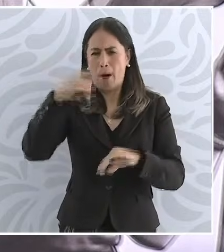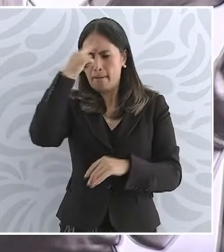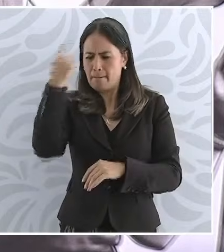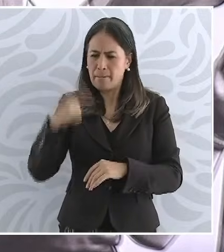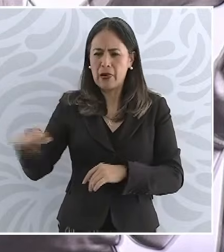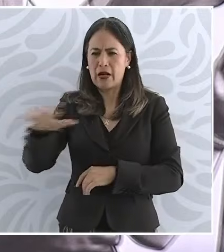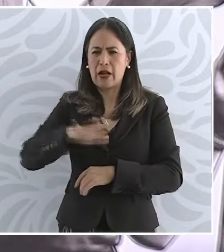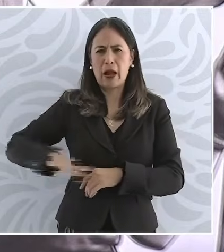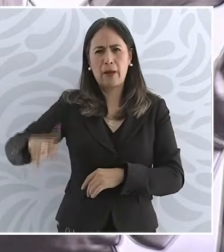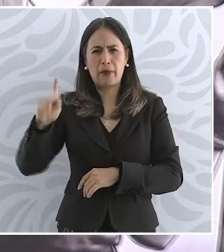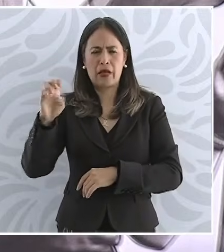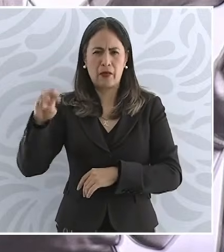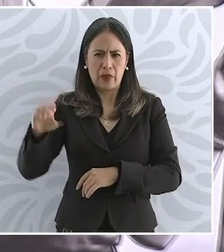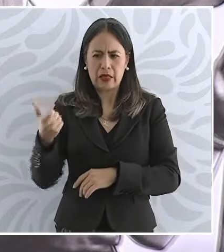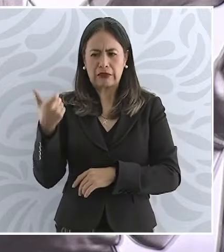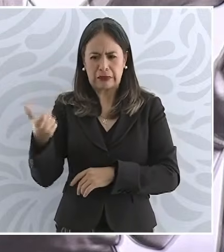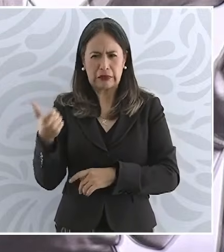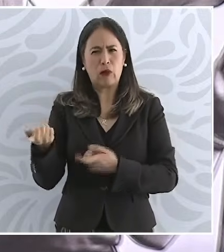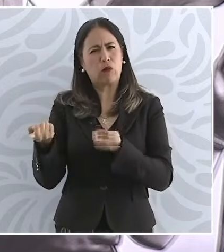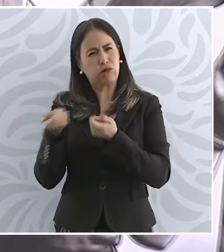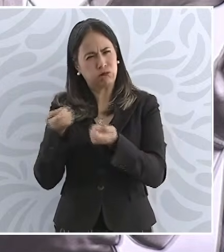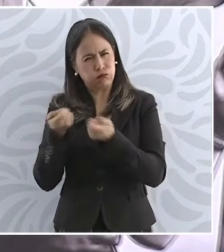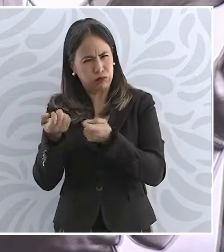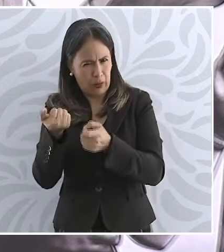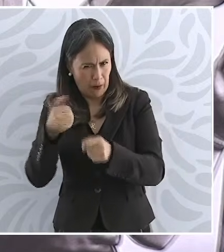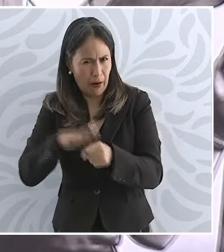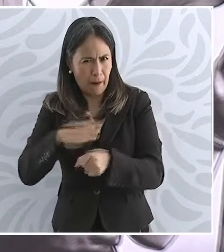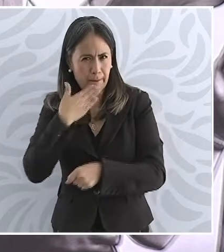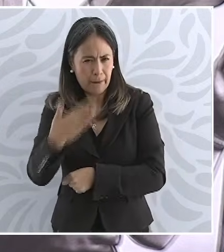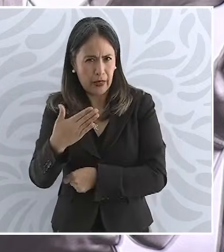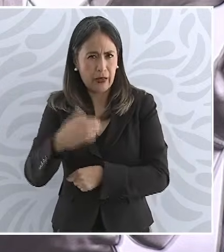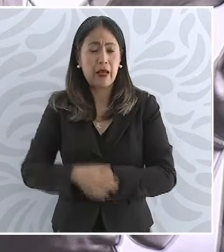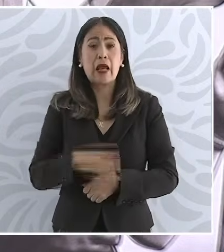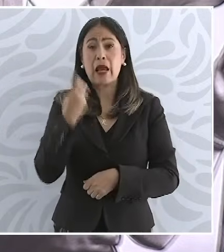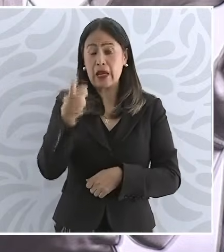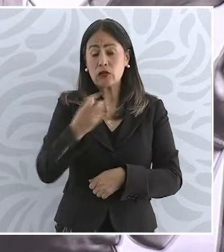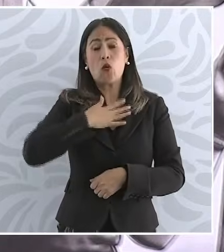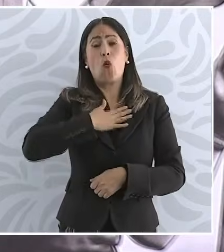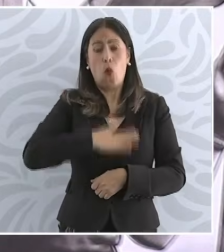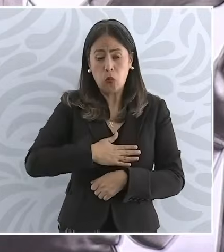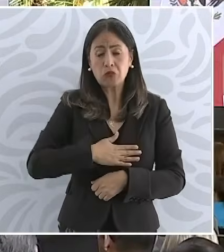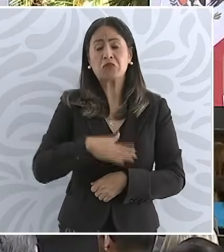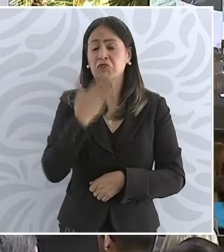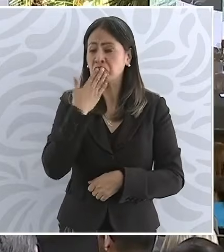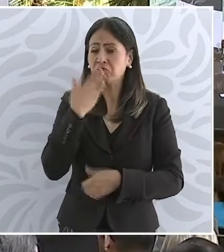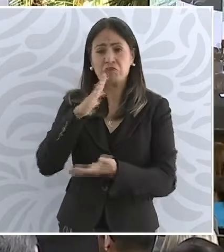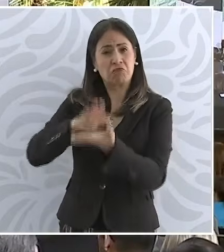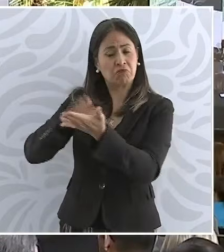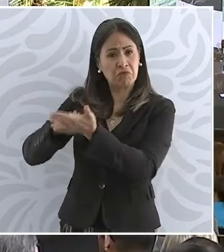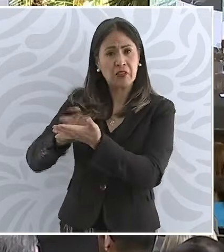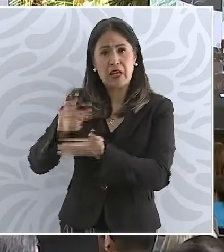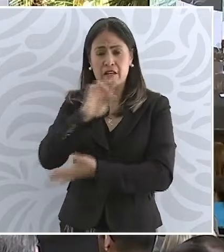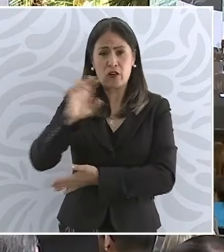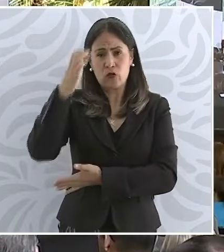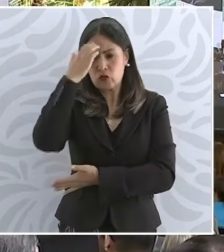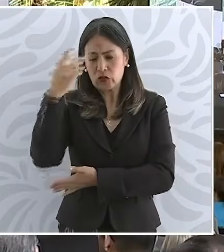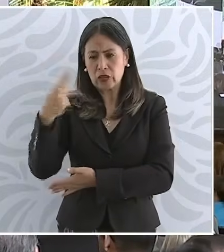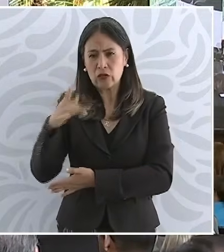financiera de la empresa es justo y necesario reconocer su compromiso y entrega en el rescate de